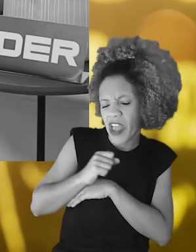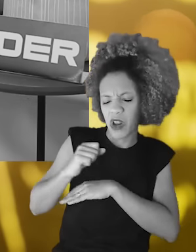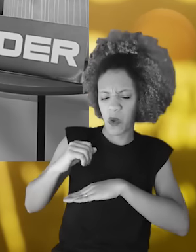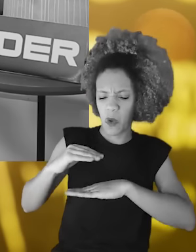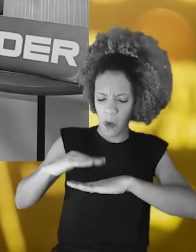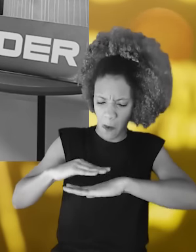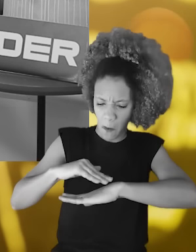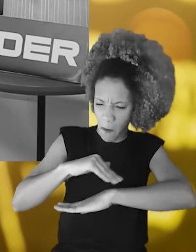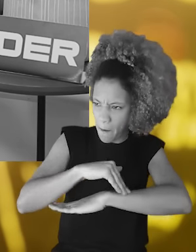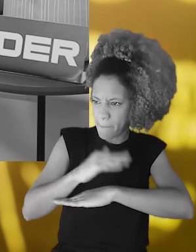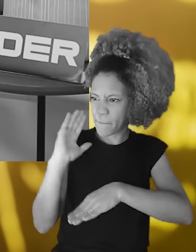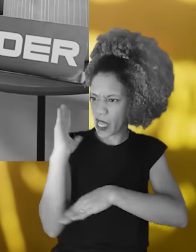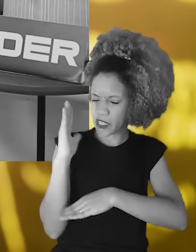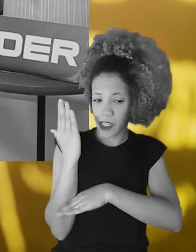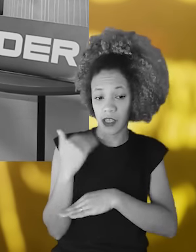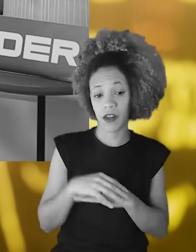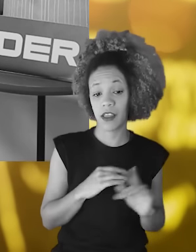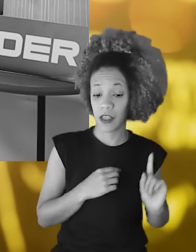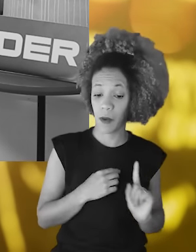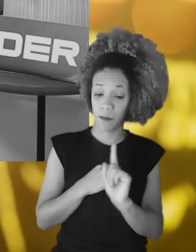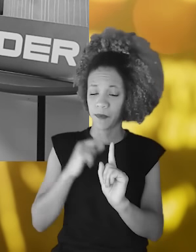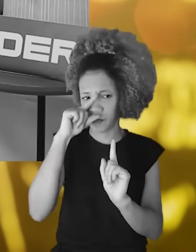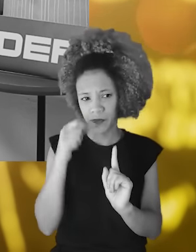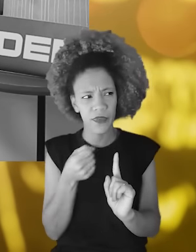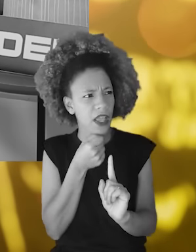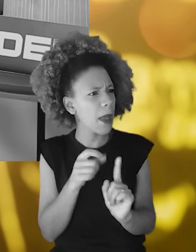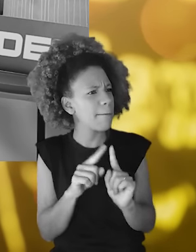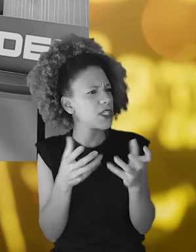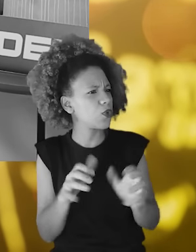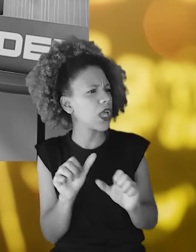E aí eu apareci com o Luciano hul Lá para fazer o quadro e aí ele falou Pô mas eu não quero mudar